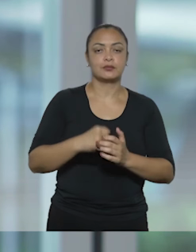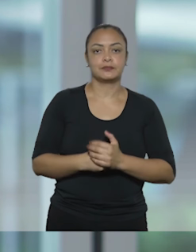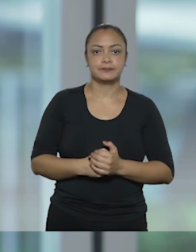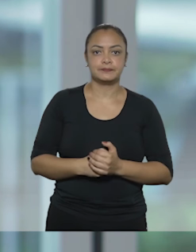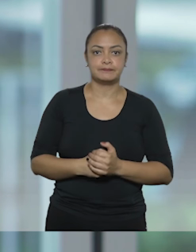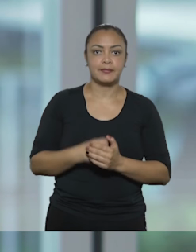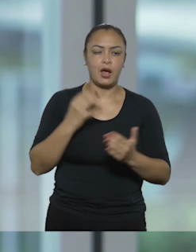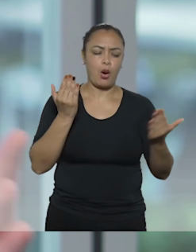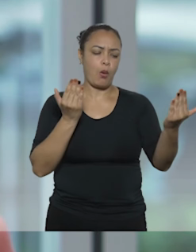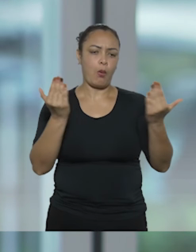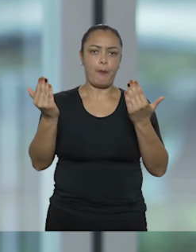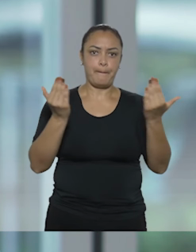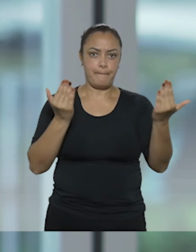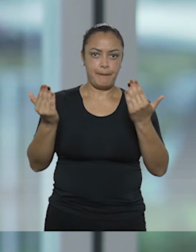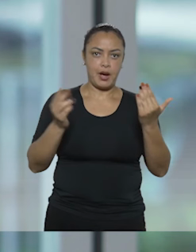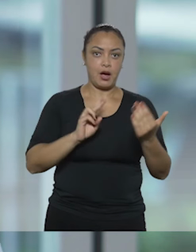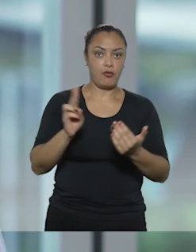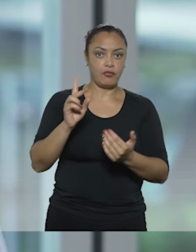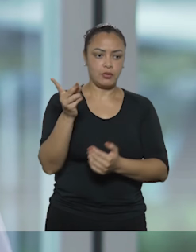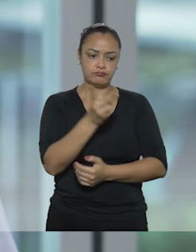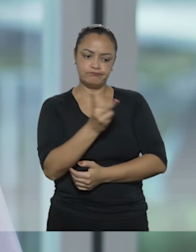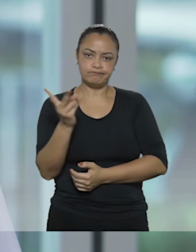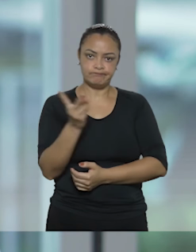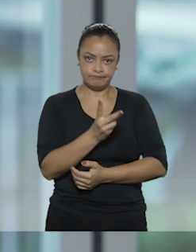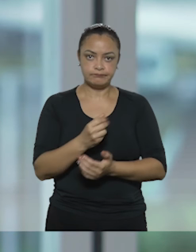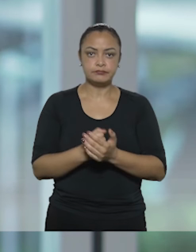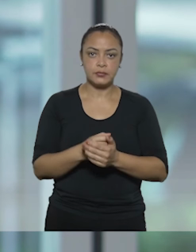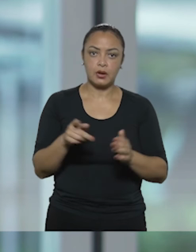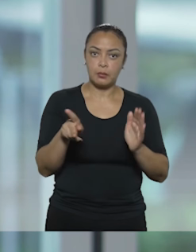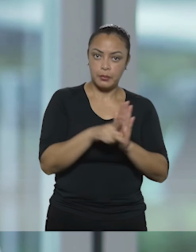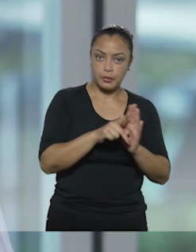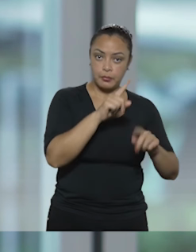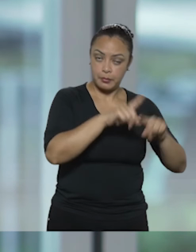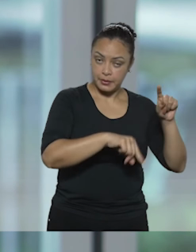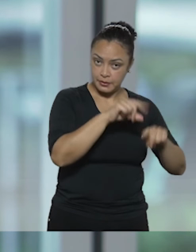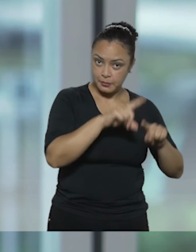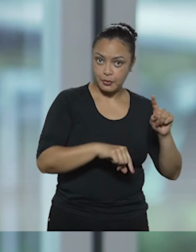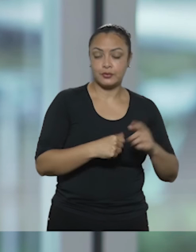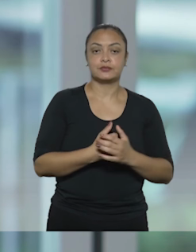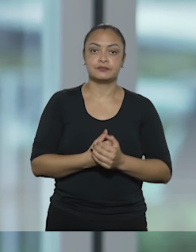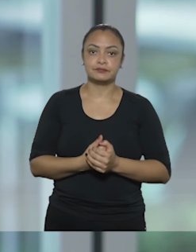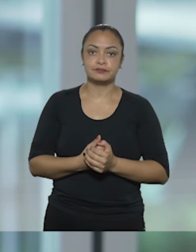a gente compara o valor de mercado desses fundos com o seu patrimônio líquido.